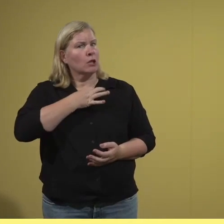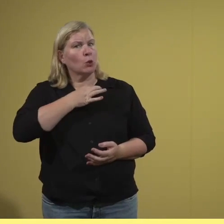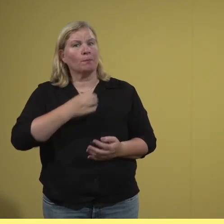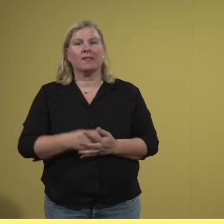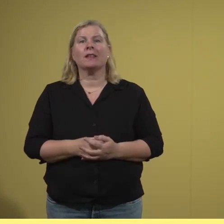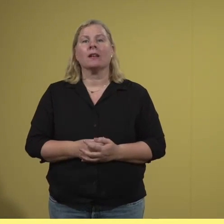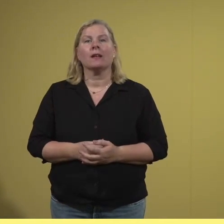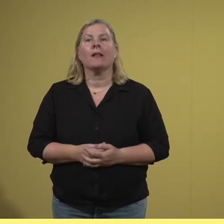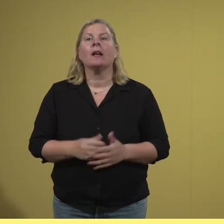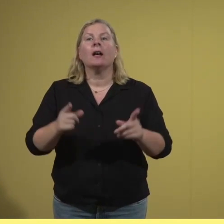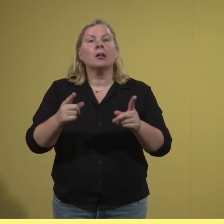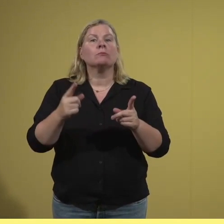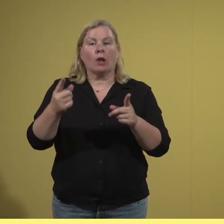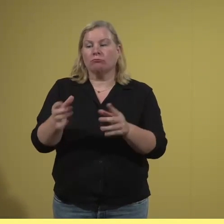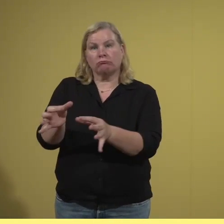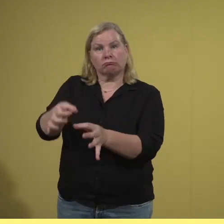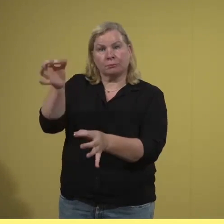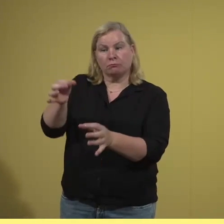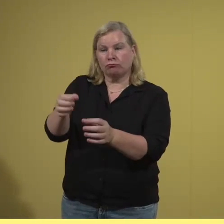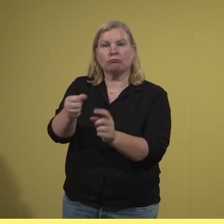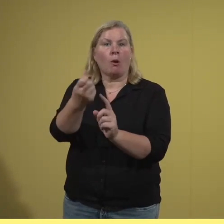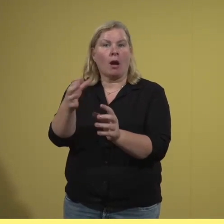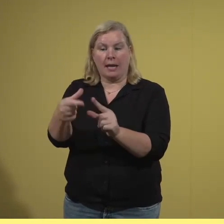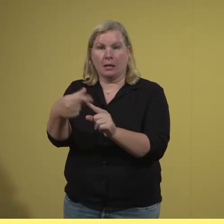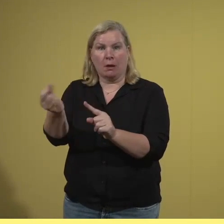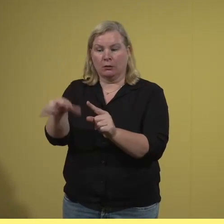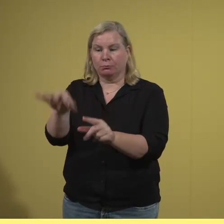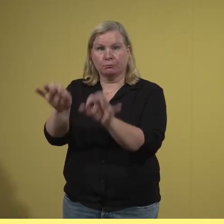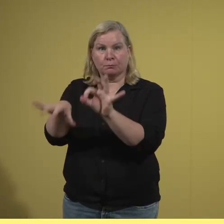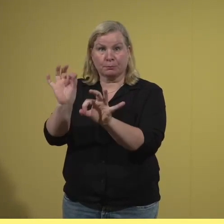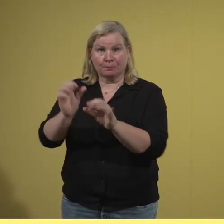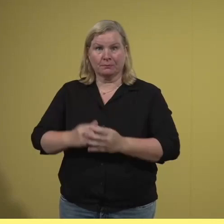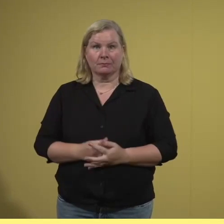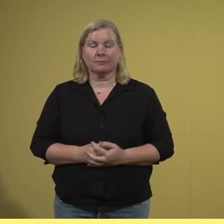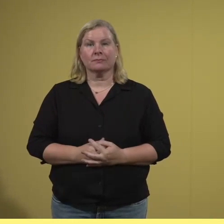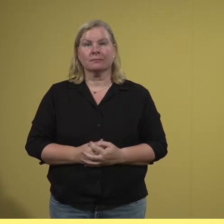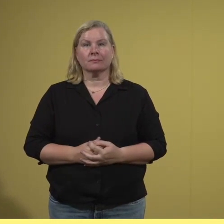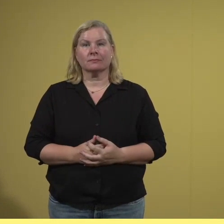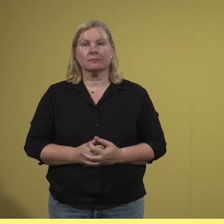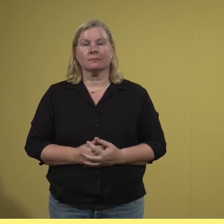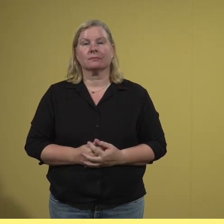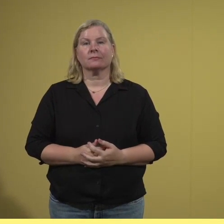Aha, okay. Also zupft ihr gerade mal so vom Stängel so ein paar Blätter ab. Ja, gerne.